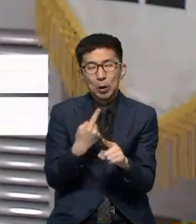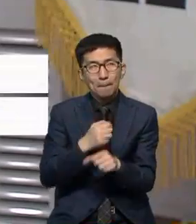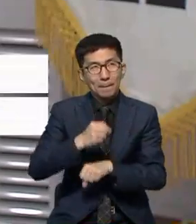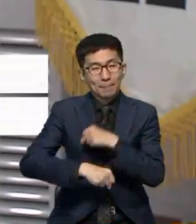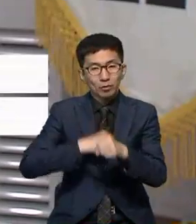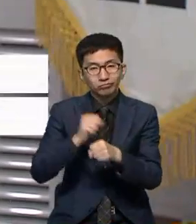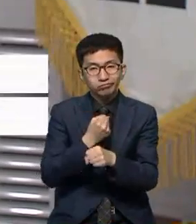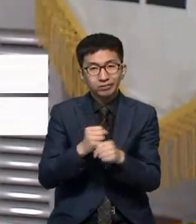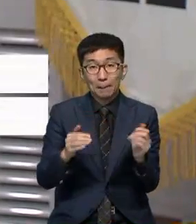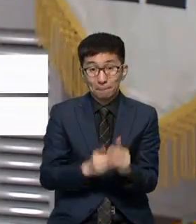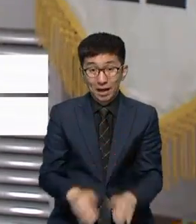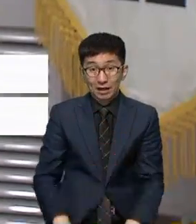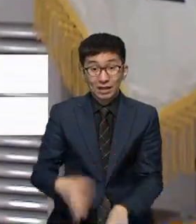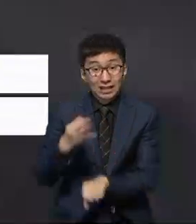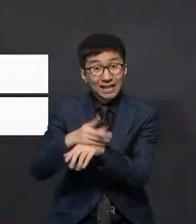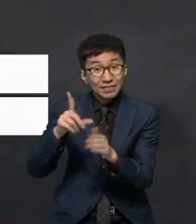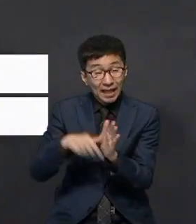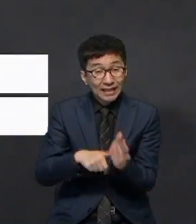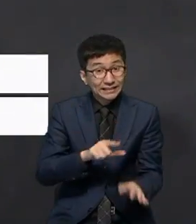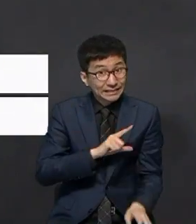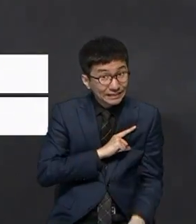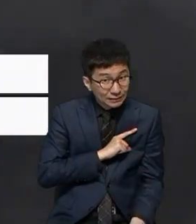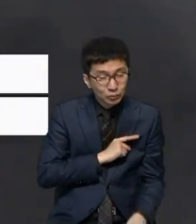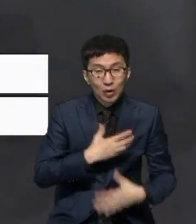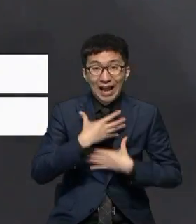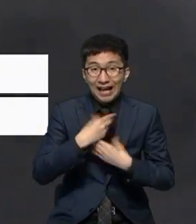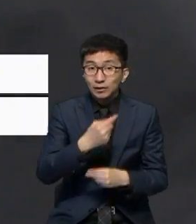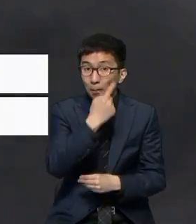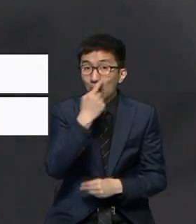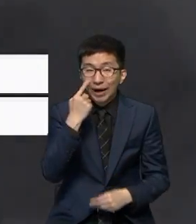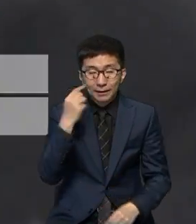드러났습니다. 레이저포인터를 구매할 때는 모델명과 안전인증번호를 꼭 확인하는 것이 중요합니다.